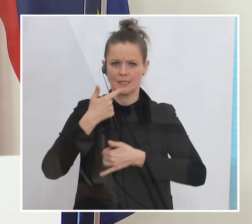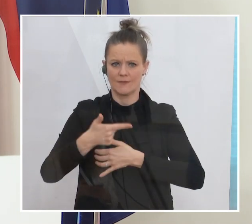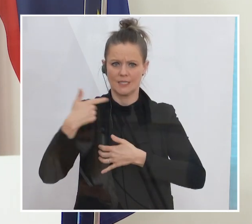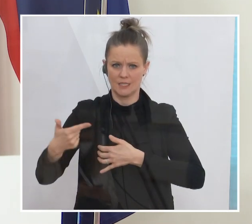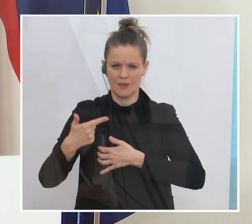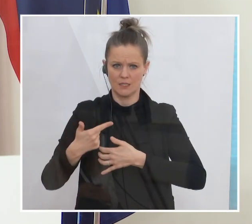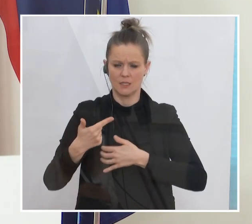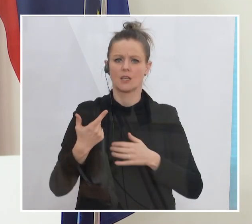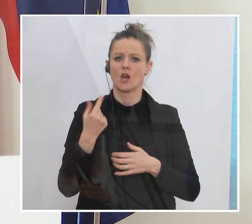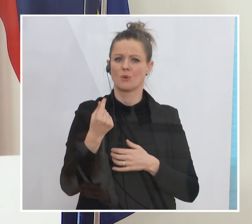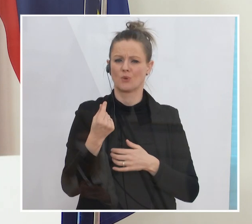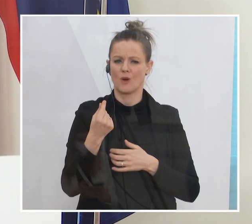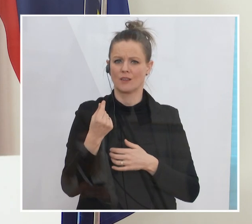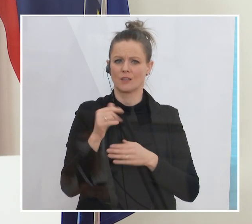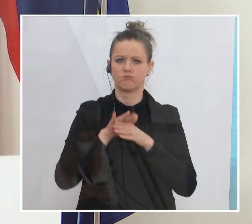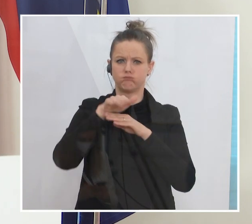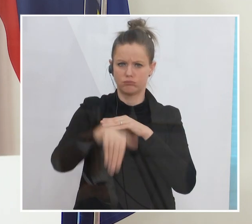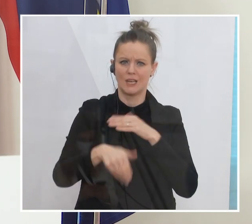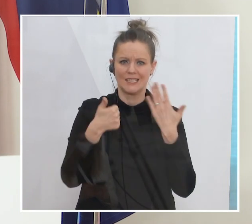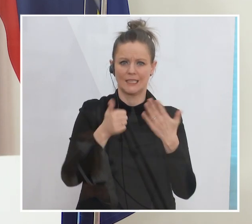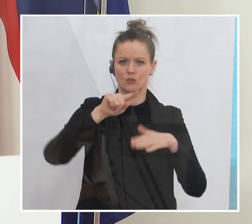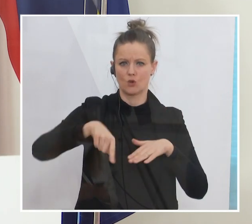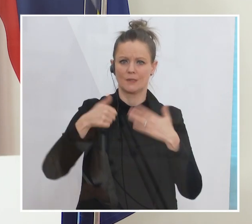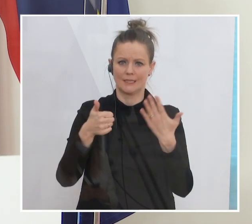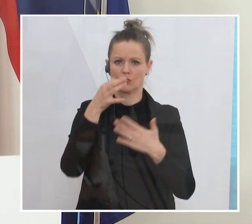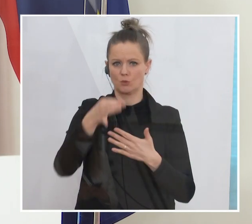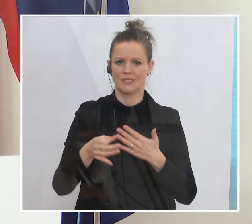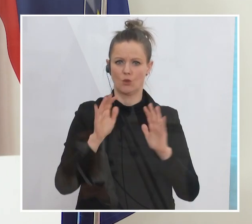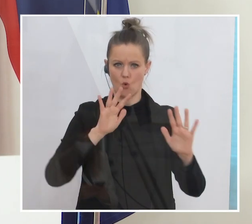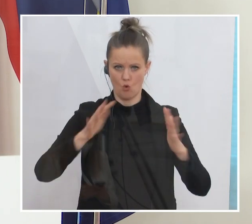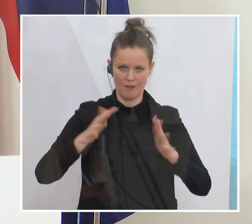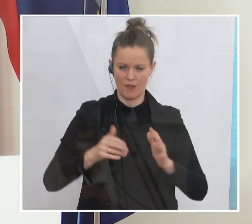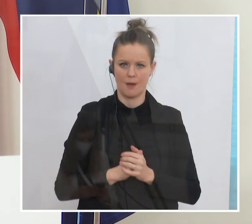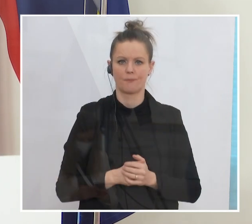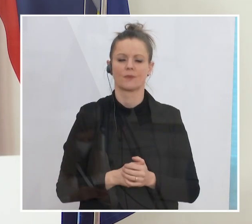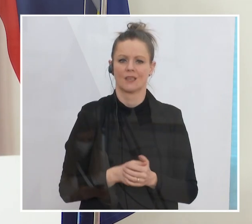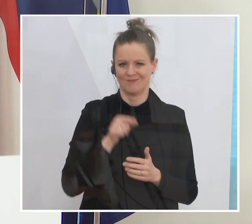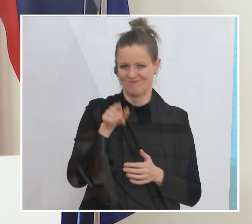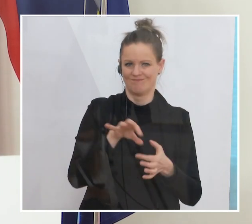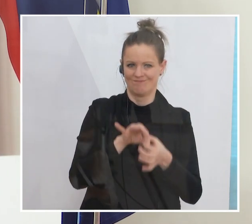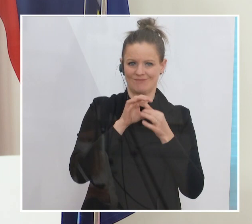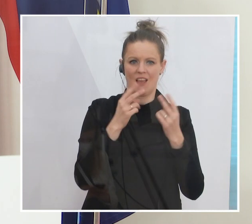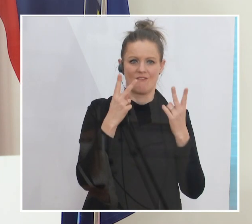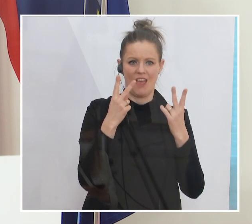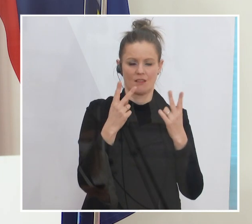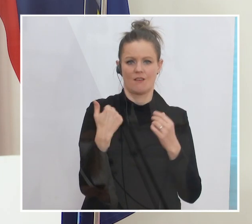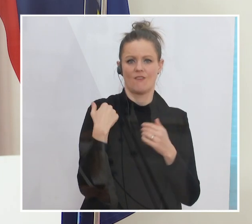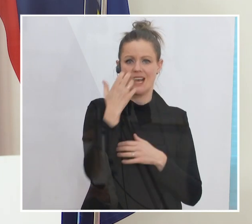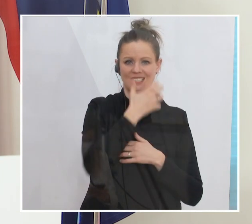rund minus 6,6 Prozent. Das ist ziemlich genau der Wert, den wir im September bei der Vorbereitung